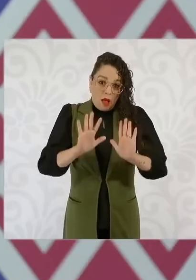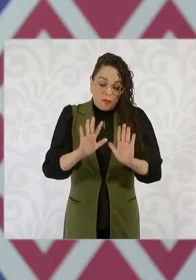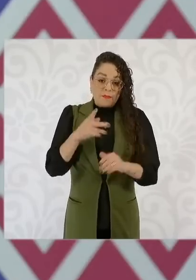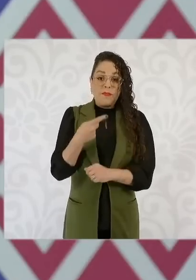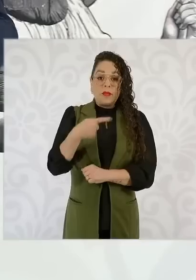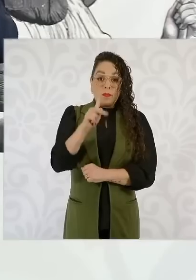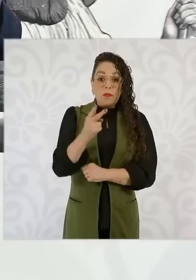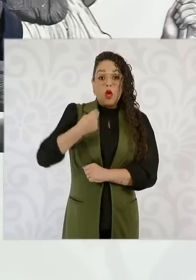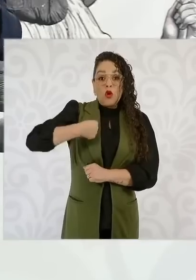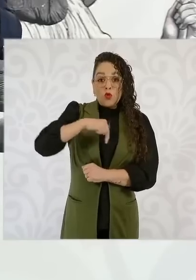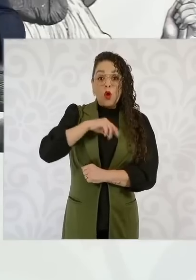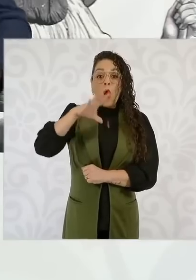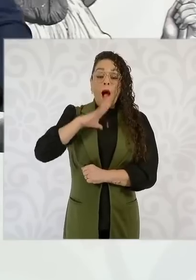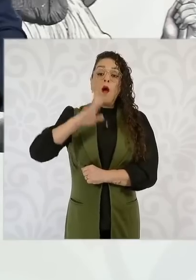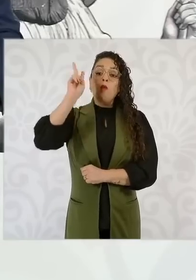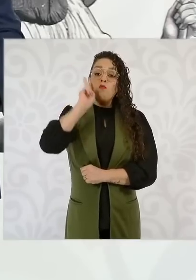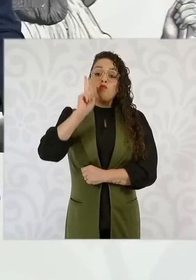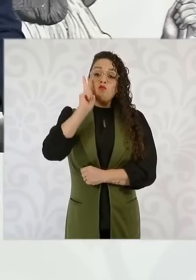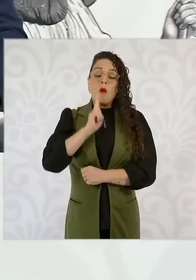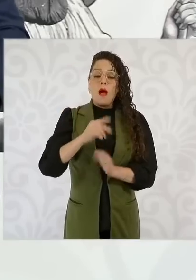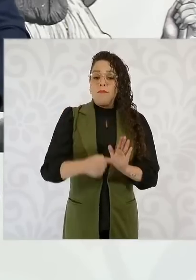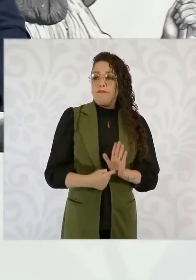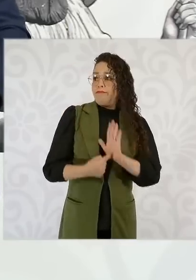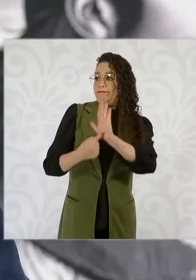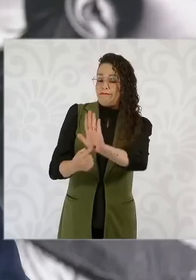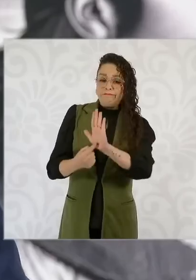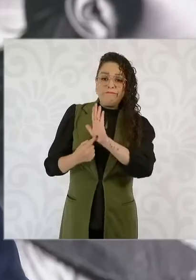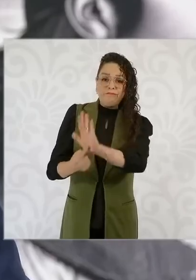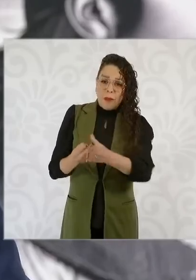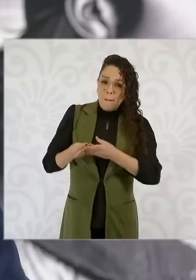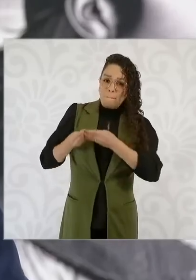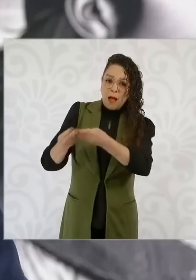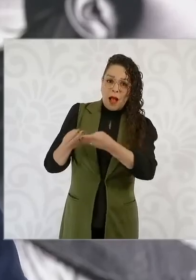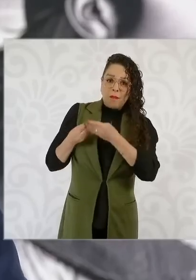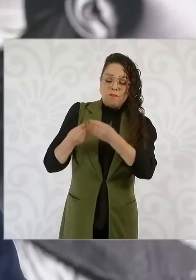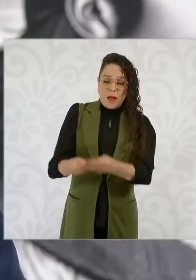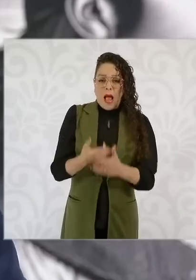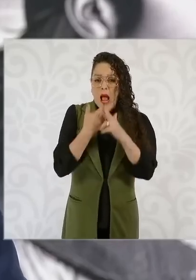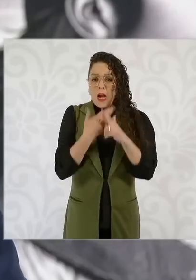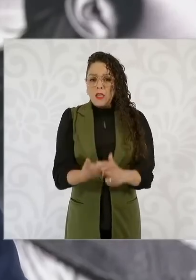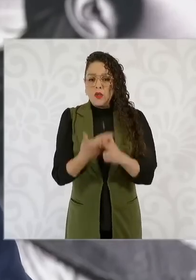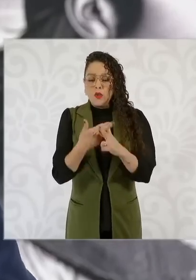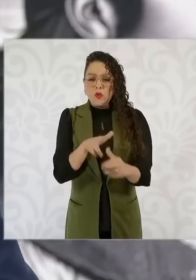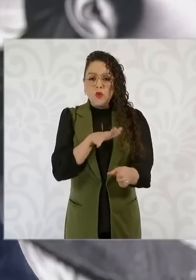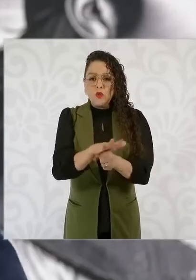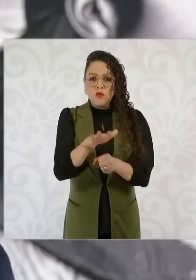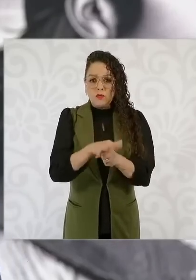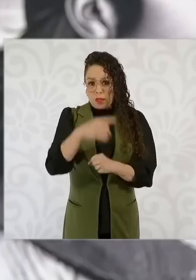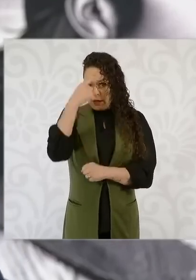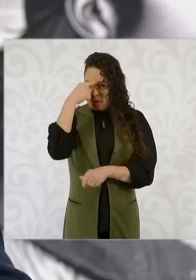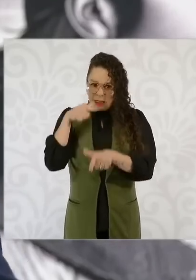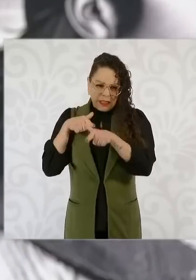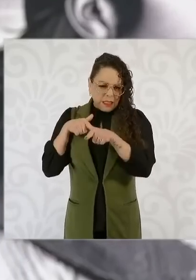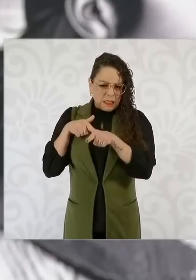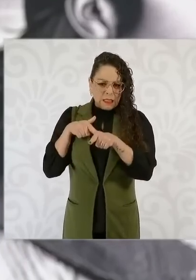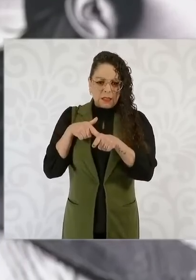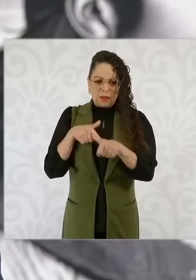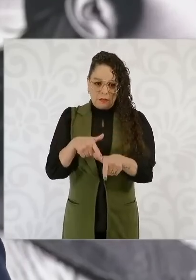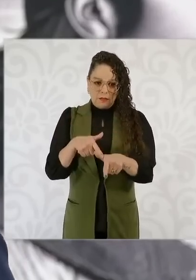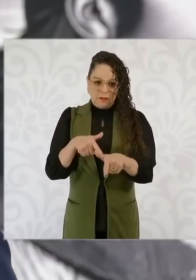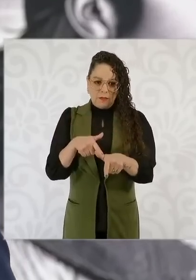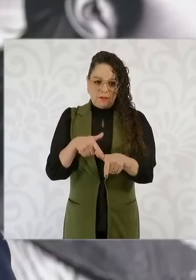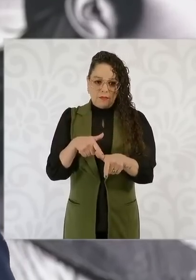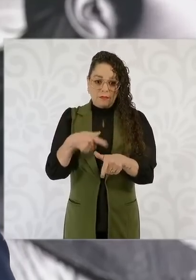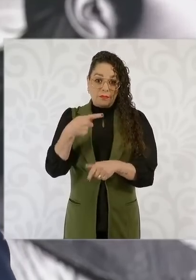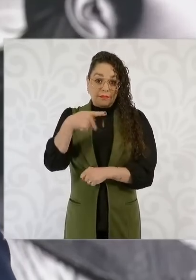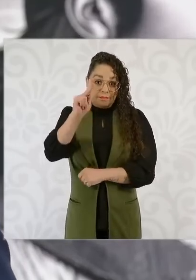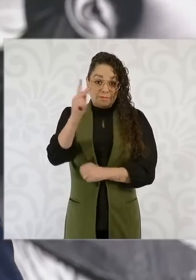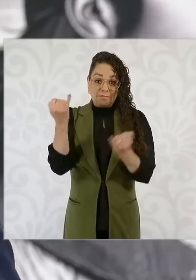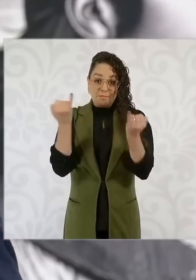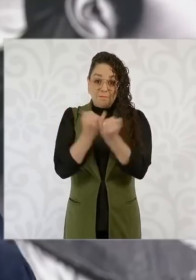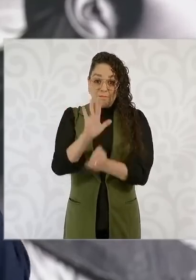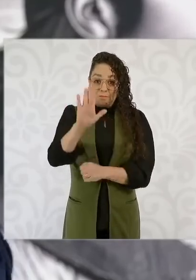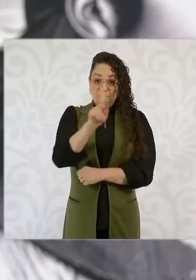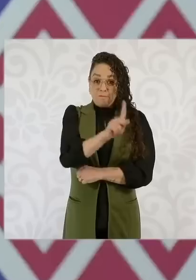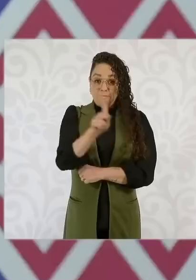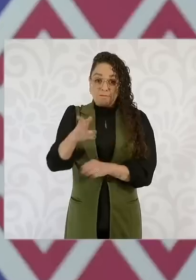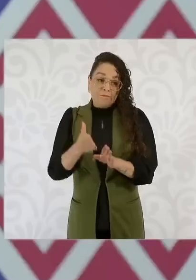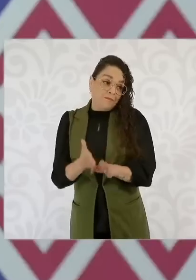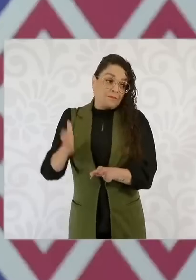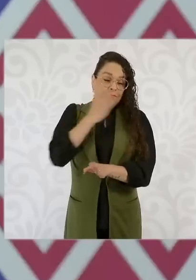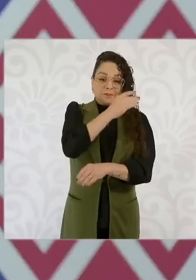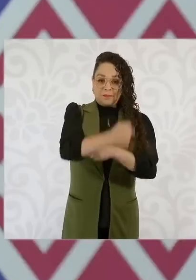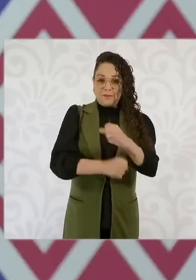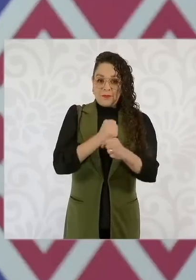insistir pues te diría yo algo que ya vivimos 2019 entonces pues vamos a hacer eso perseverar y salir